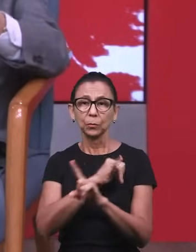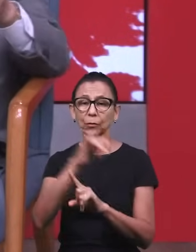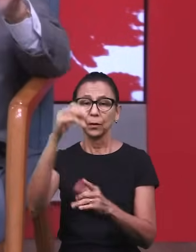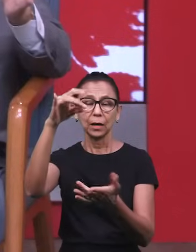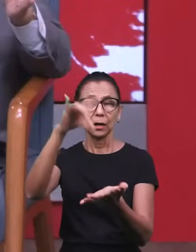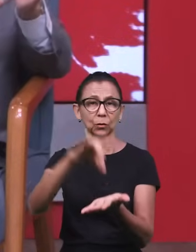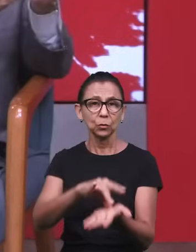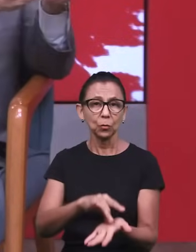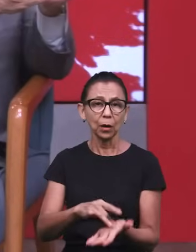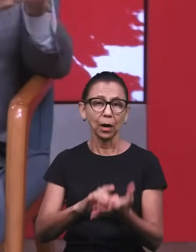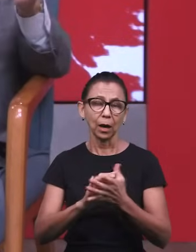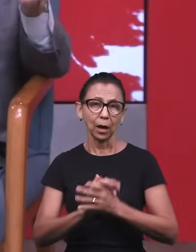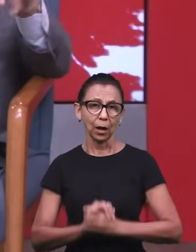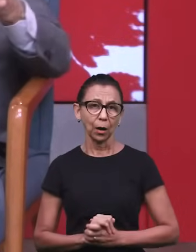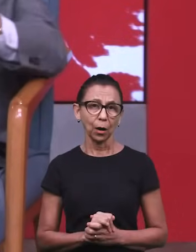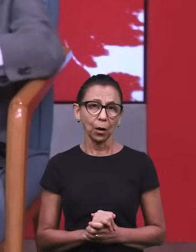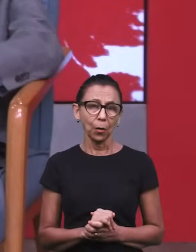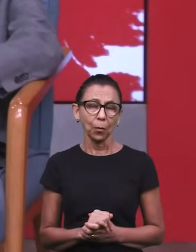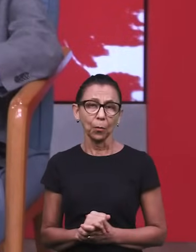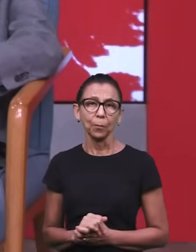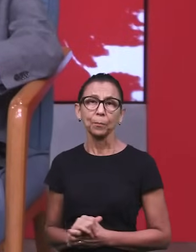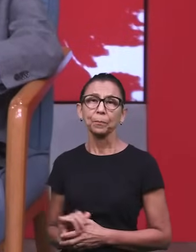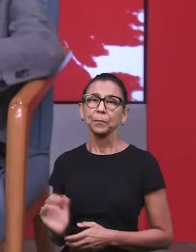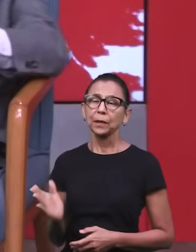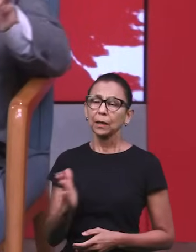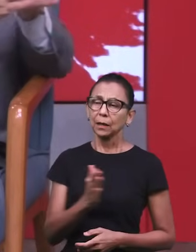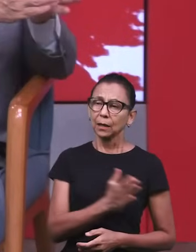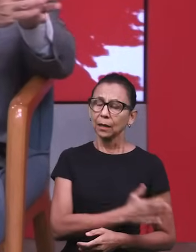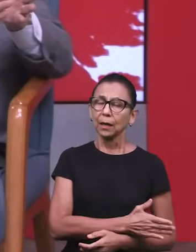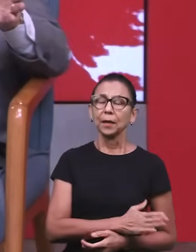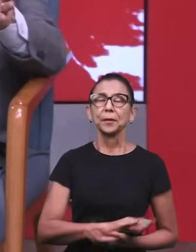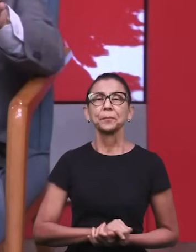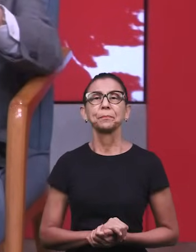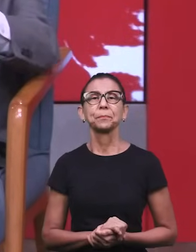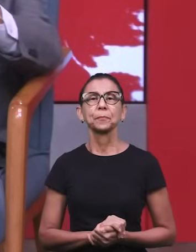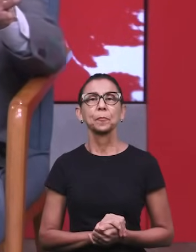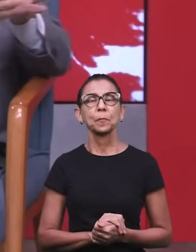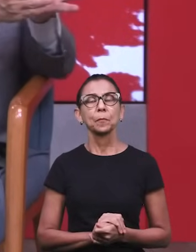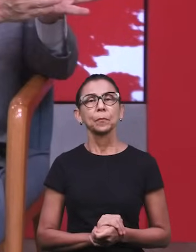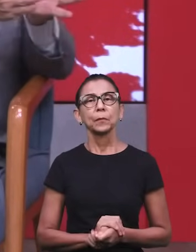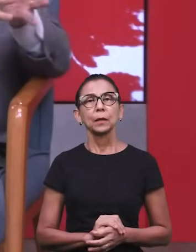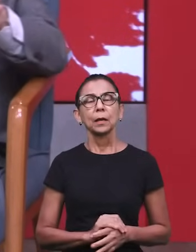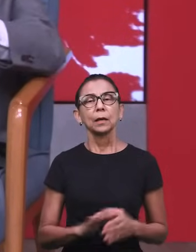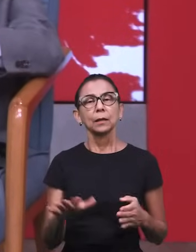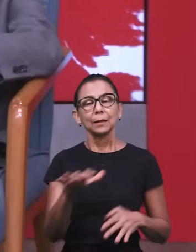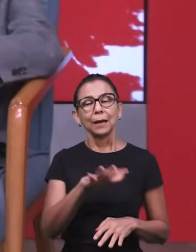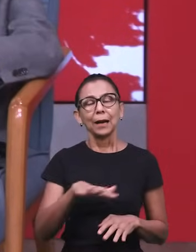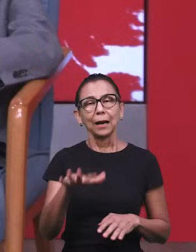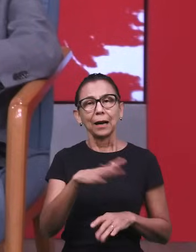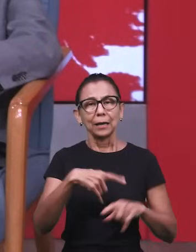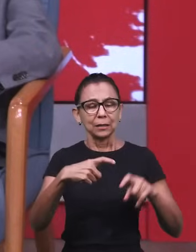dizer qual o momento daquele tumor Em que fase em que qual o estadiamento daquele tumor Então